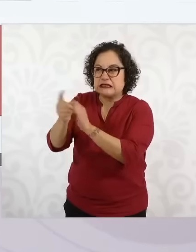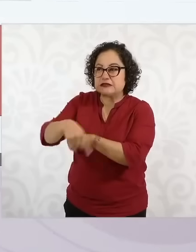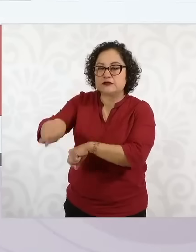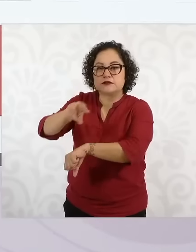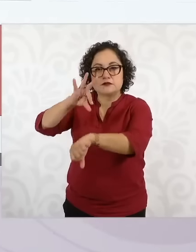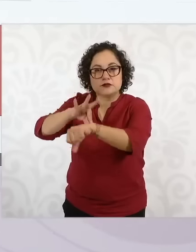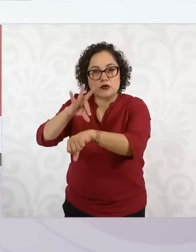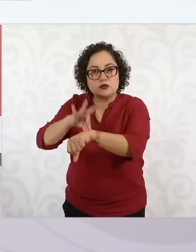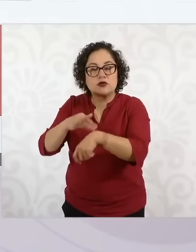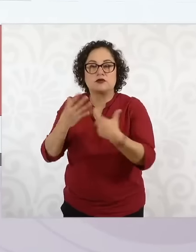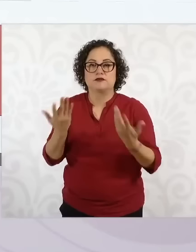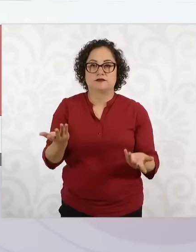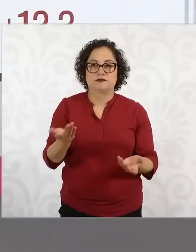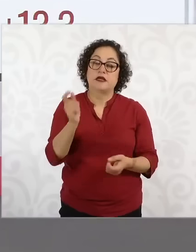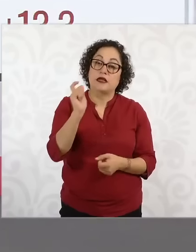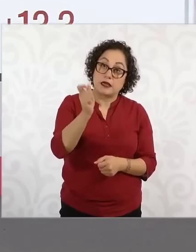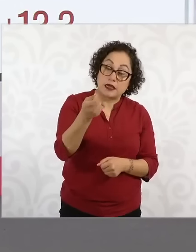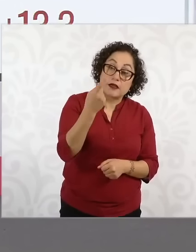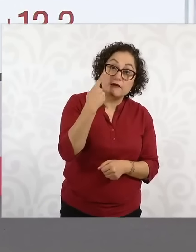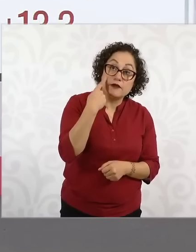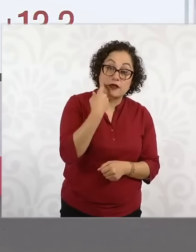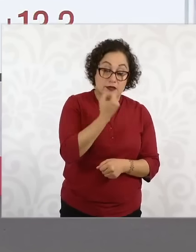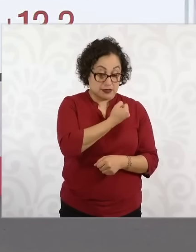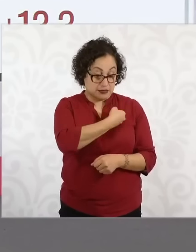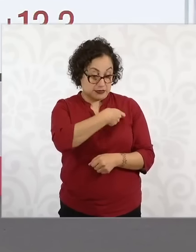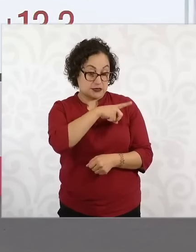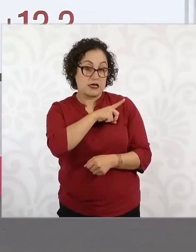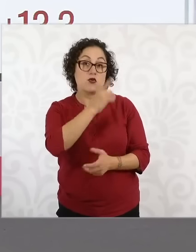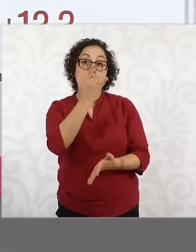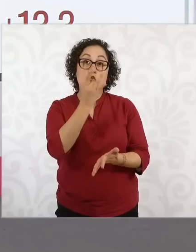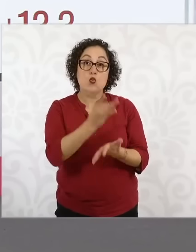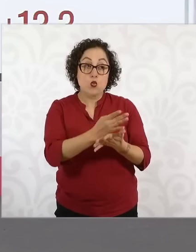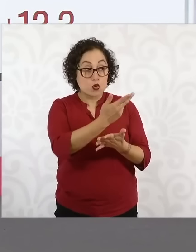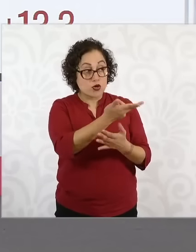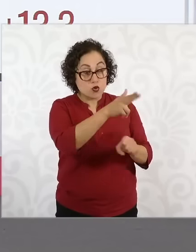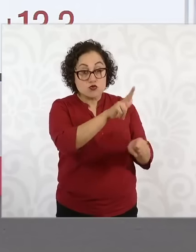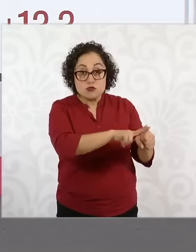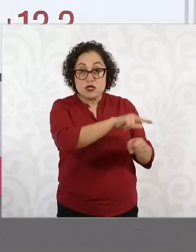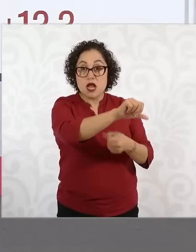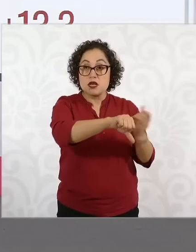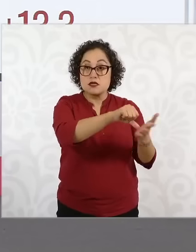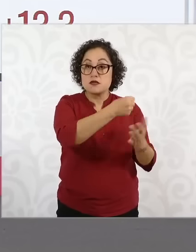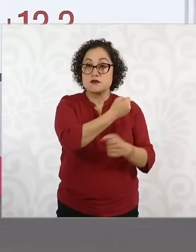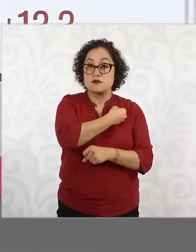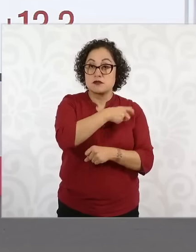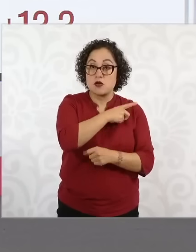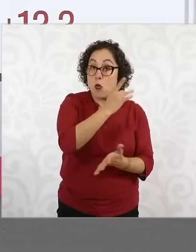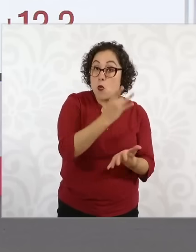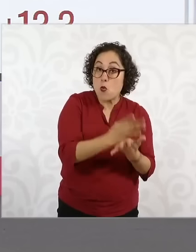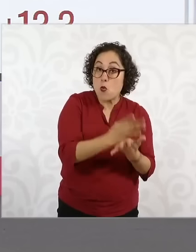solamente es la atención en los hospitales o en los centros de salud, sino la salud preventiva,